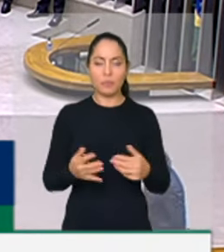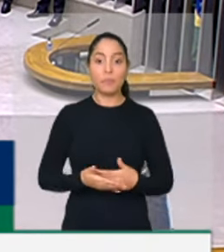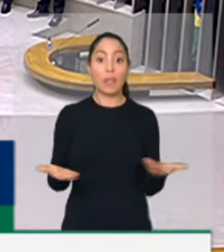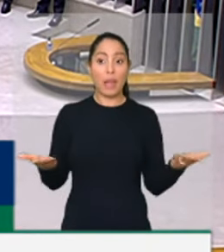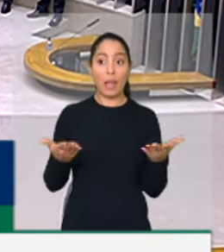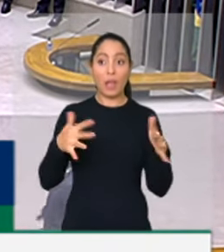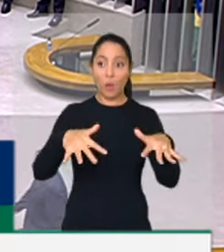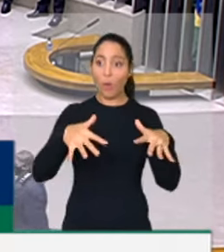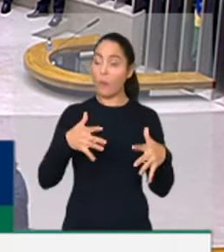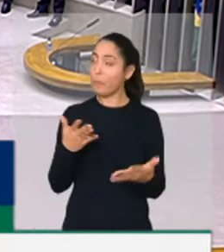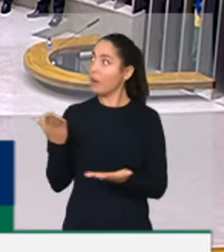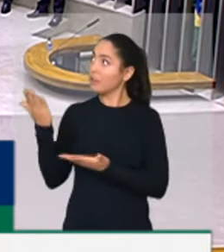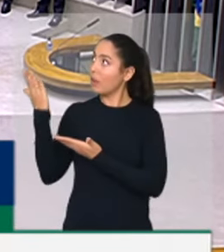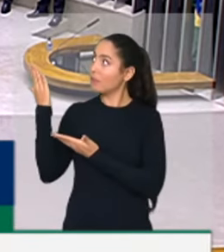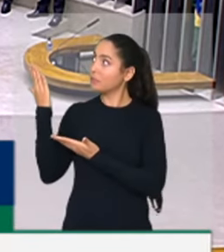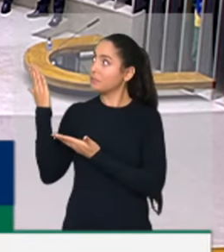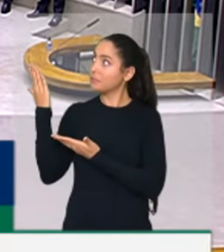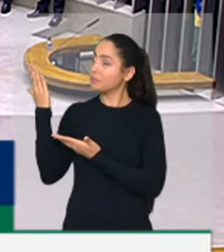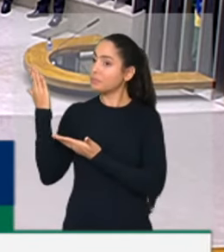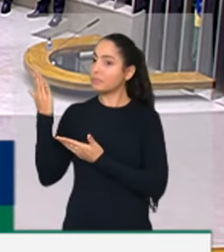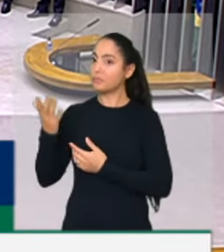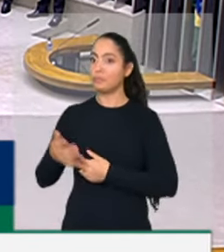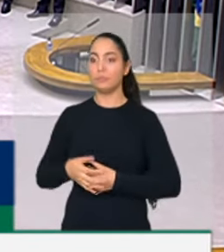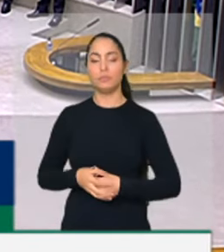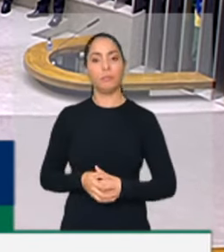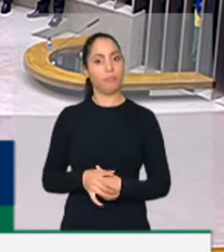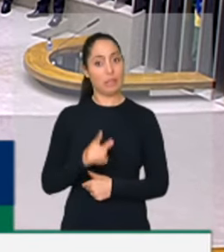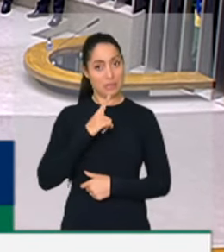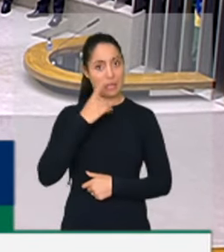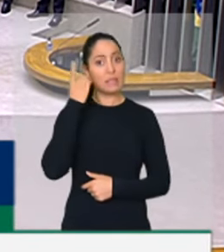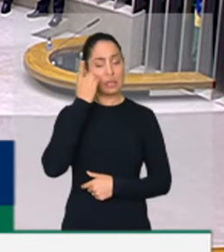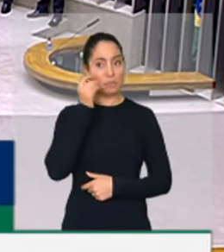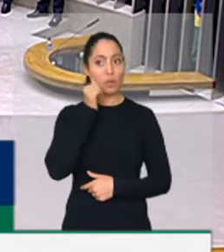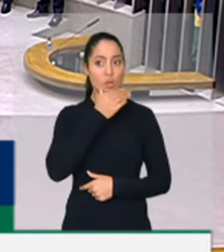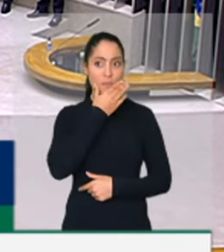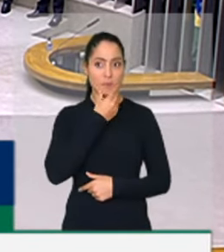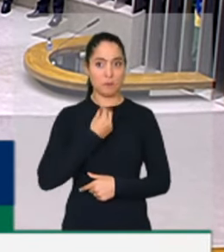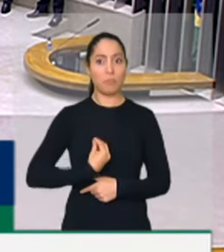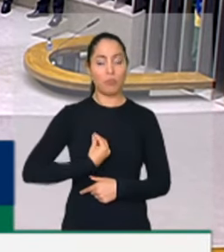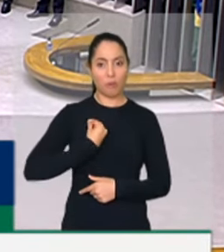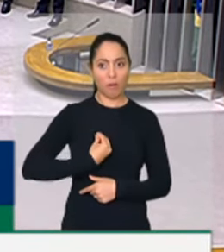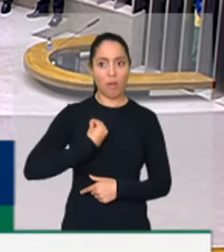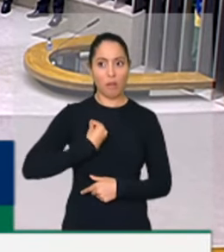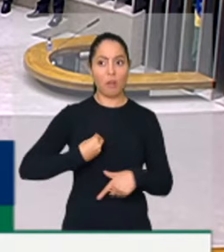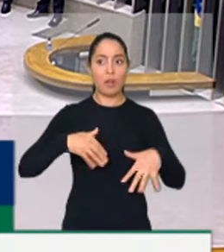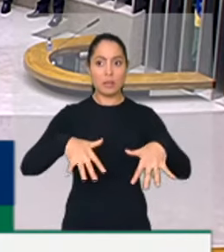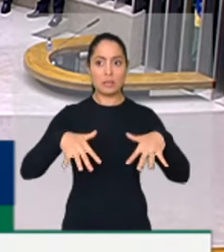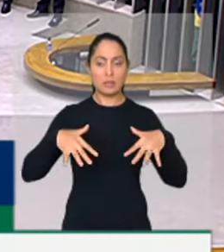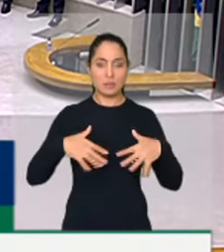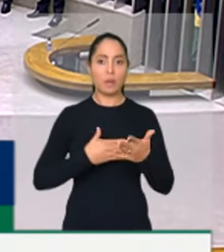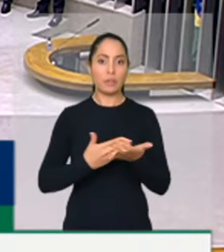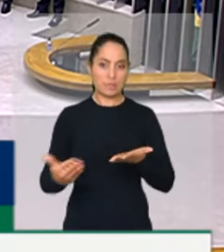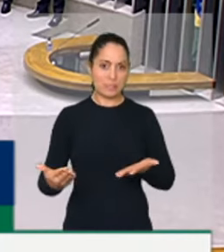OS DEPUTADOS E DEPUTADAS AGORA TERÃO PORTANTO A SESSÃO. JÁ-JÁA GENTE TRAZ DETALHES PRA VOCÊ SOBRE OS ITENS DA PAUTA. -- [DEPUTADO]: EM QUE